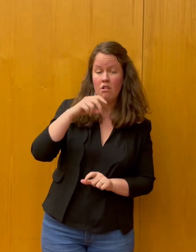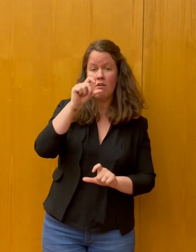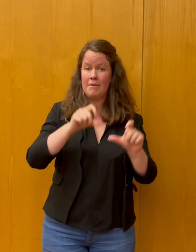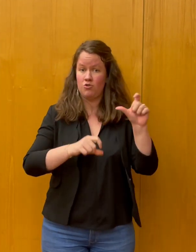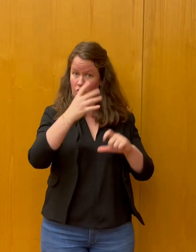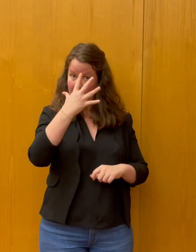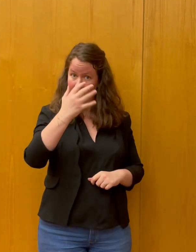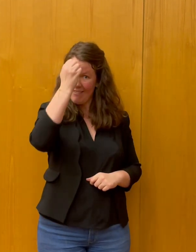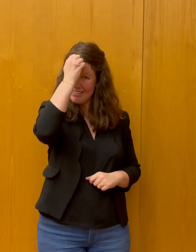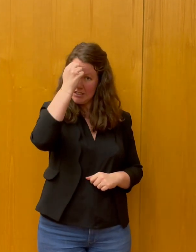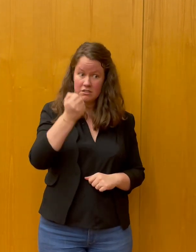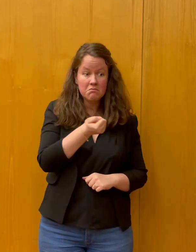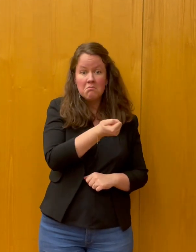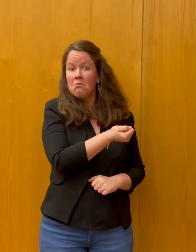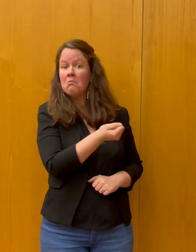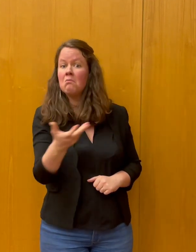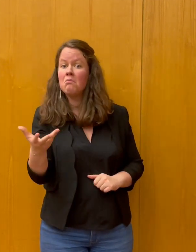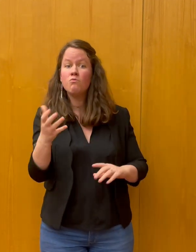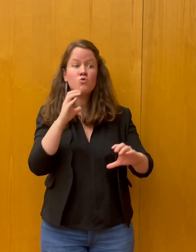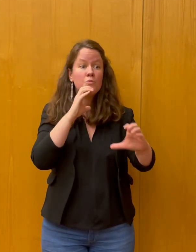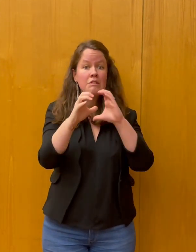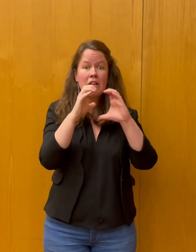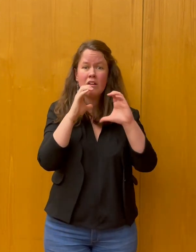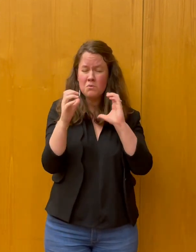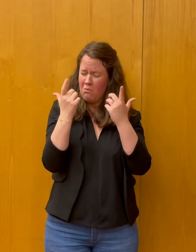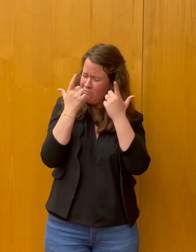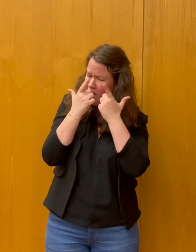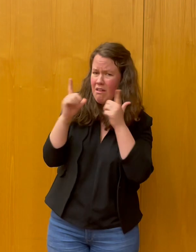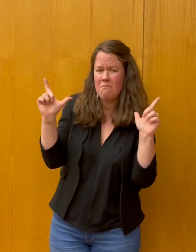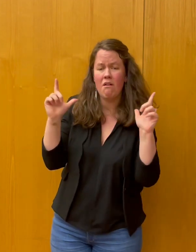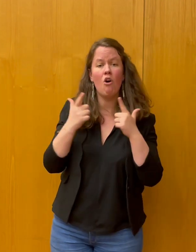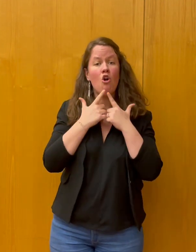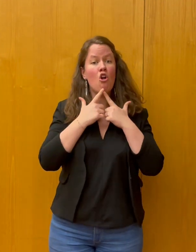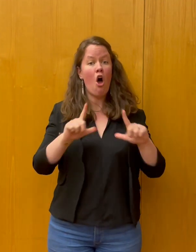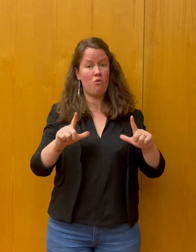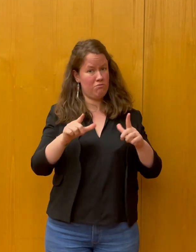quel que soit leur mode de communication, leur langue de communication, puissent